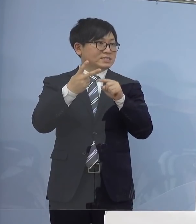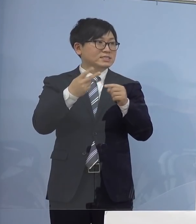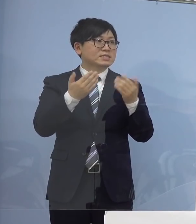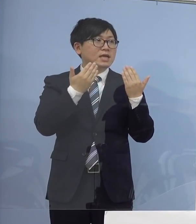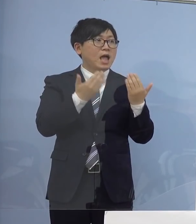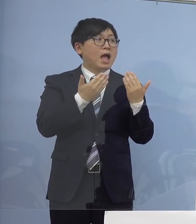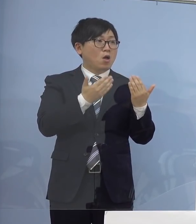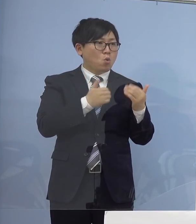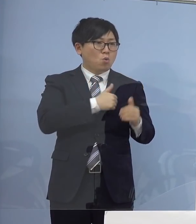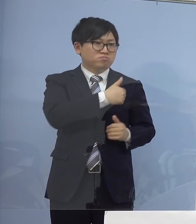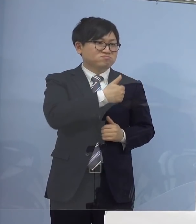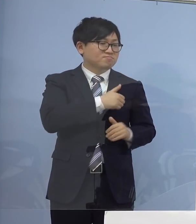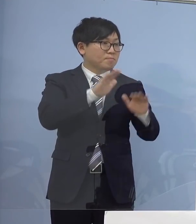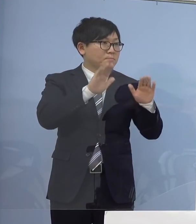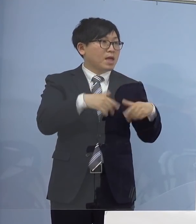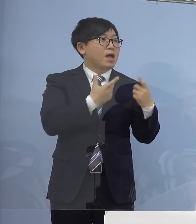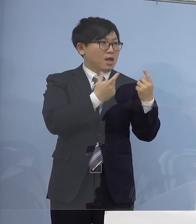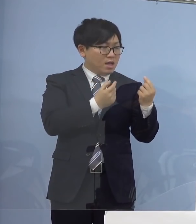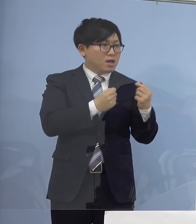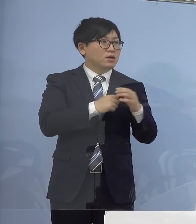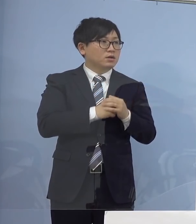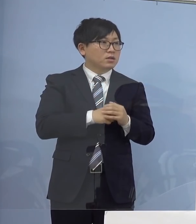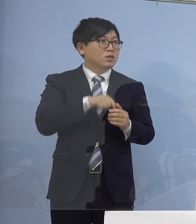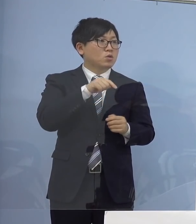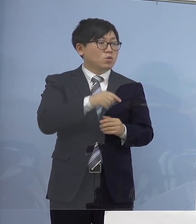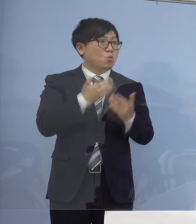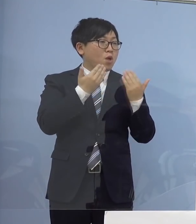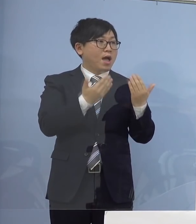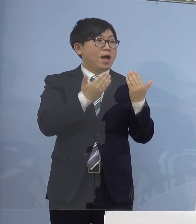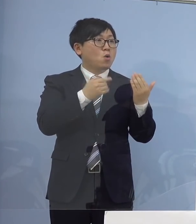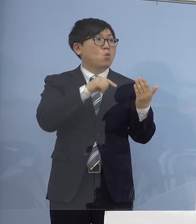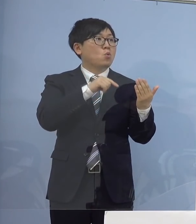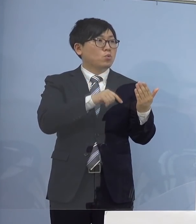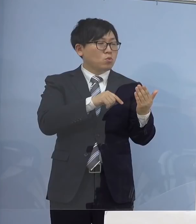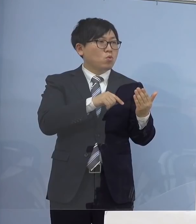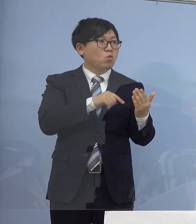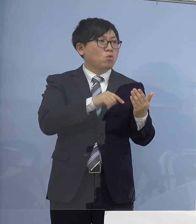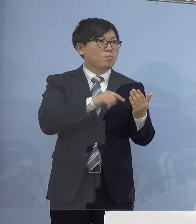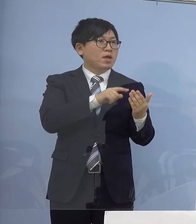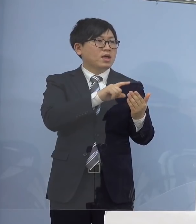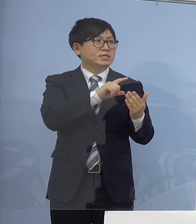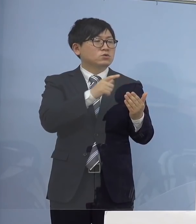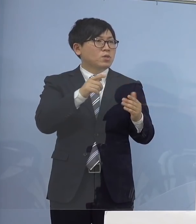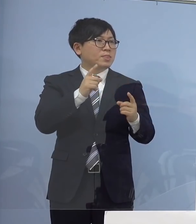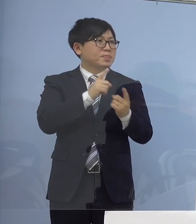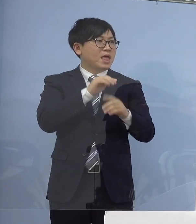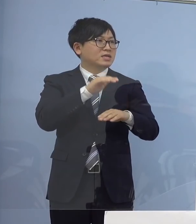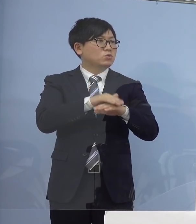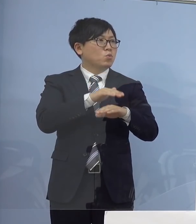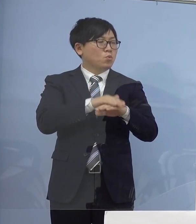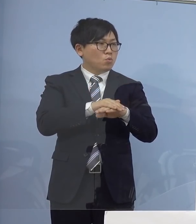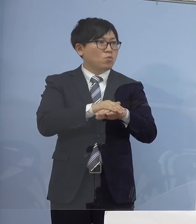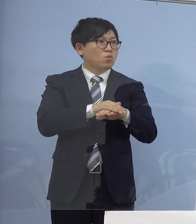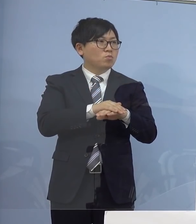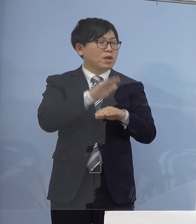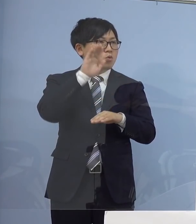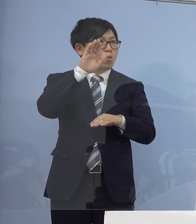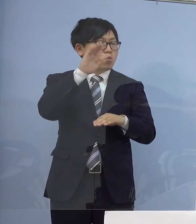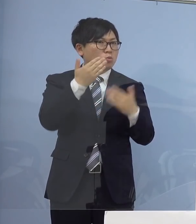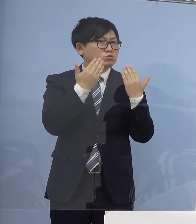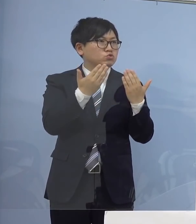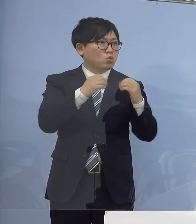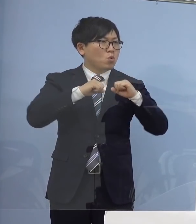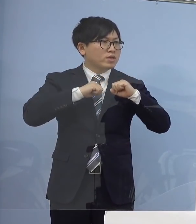これによってその学校において消毒等の措置があったのか これからの授業等に影響があるのかどうか